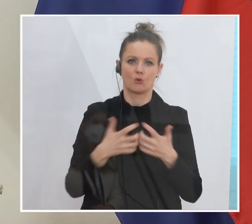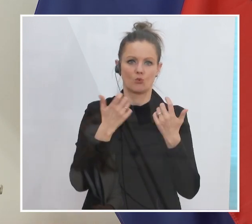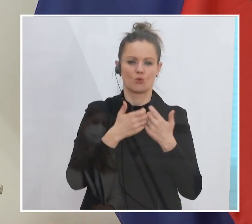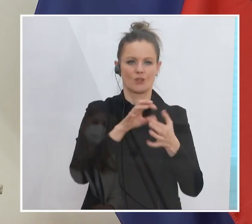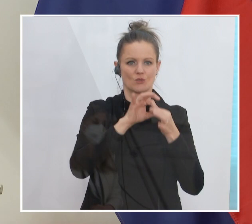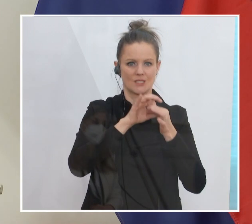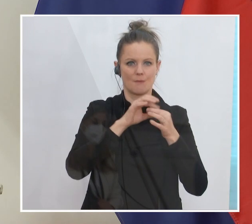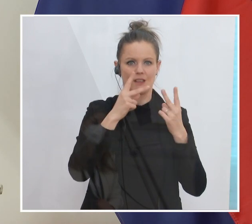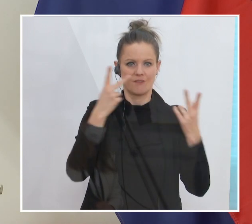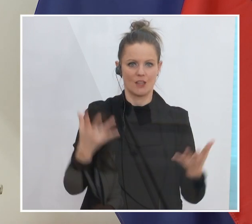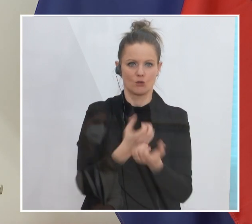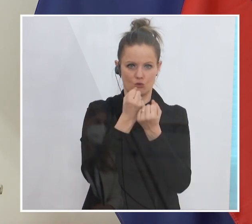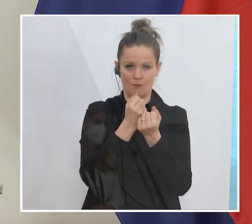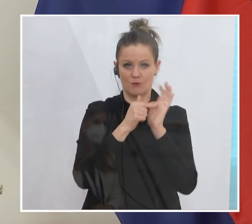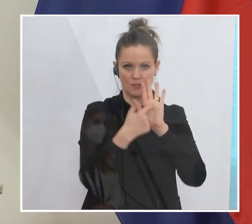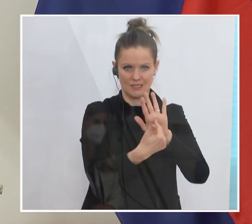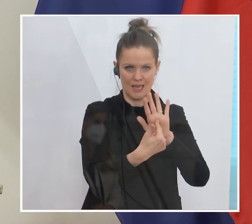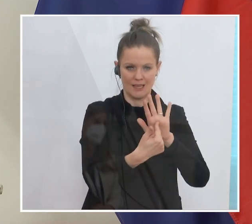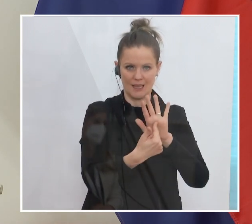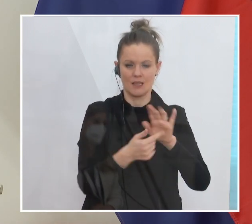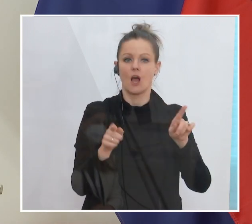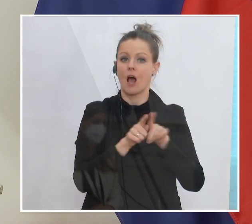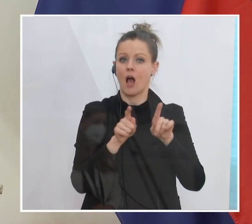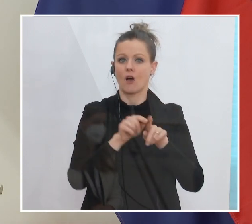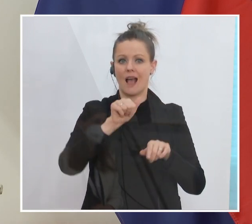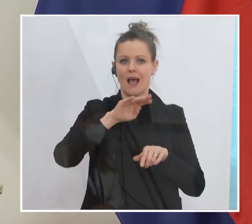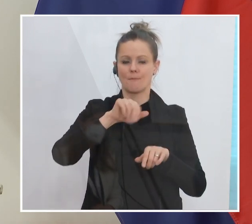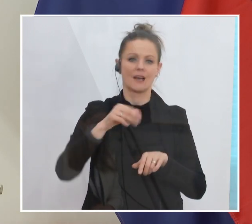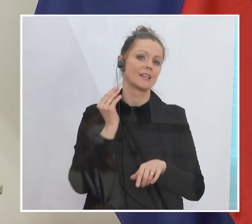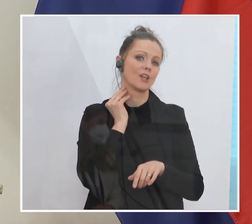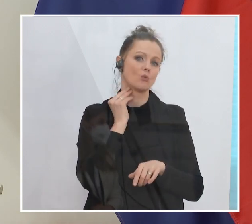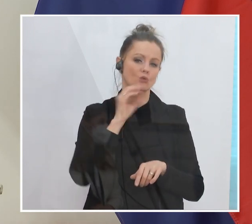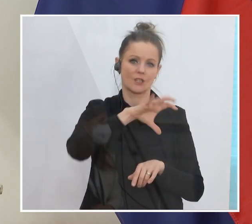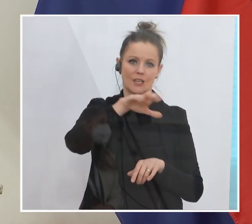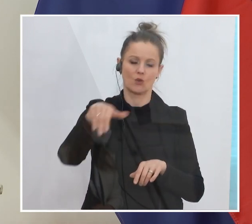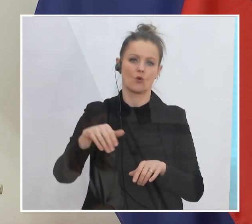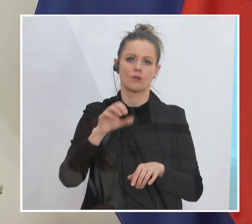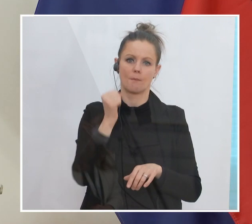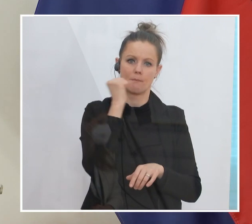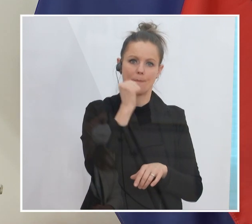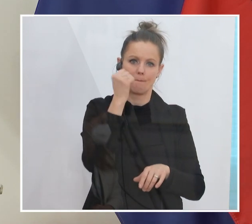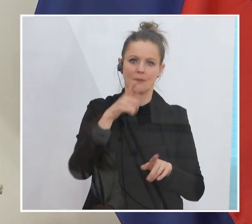hinweisen. Wo wir vor allem eben auch mit der AMA-Genussregion-Gütesiegel eine Qualitäts- und